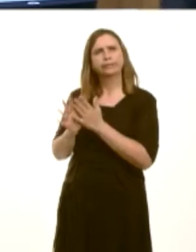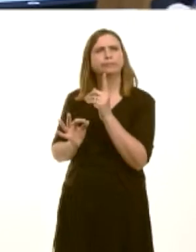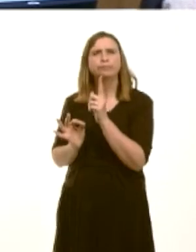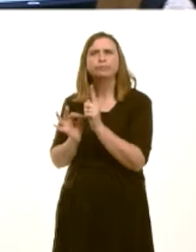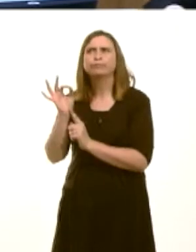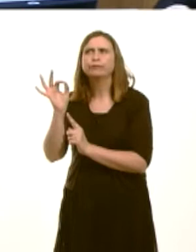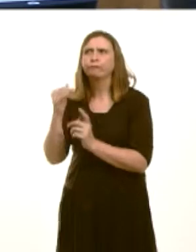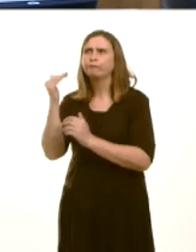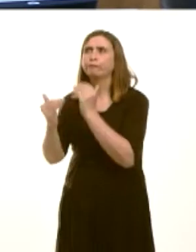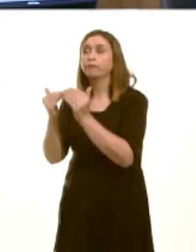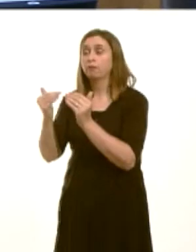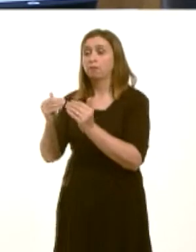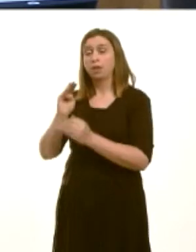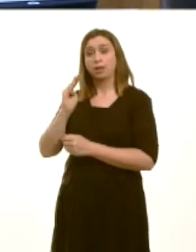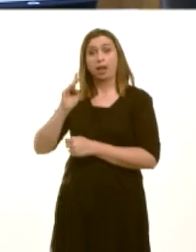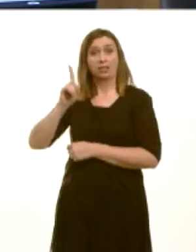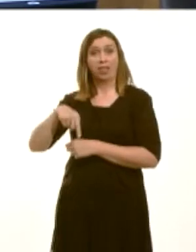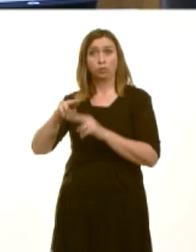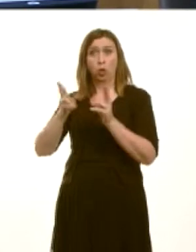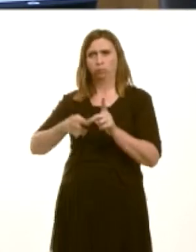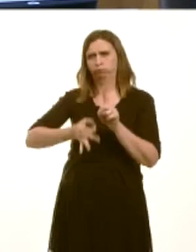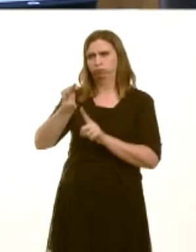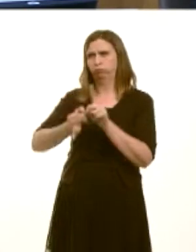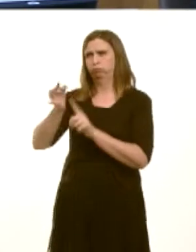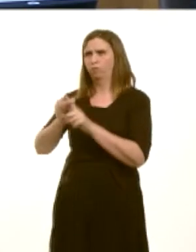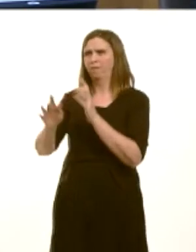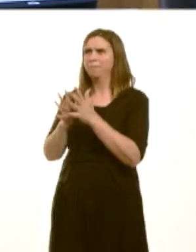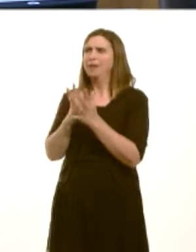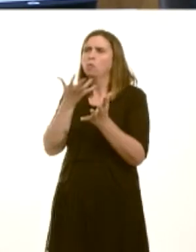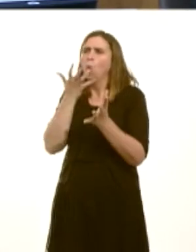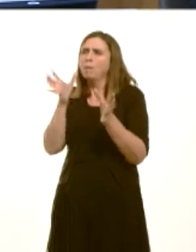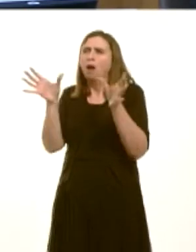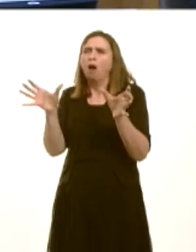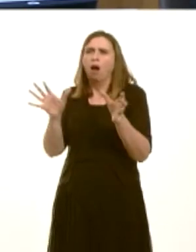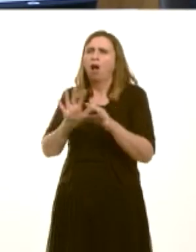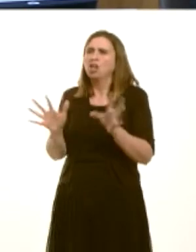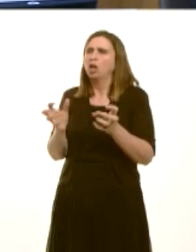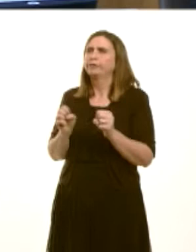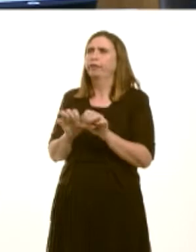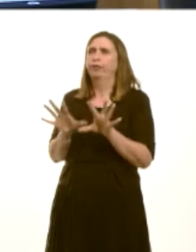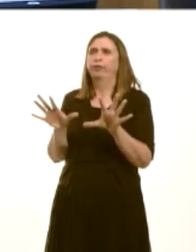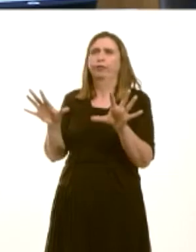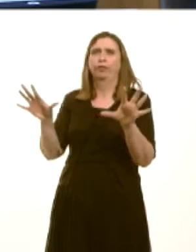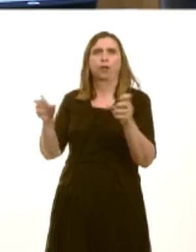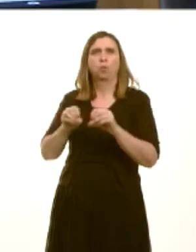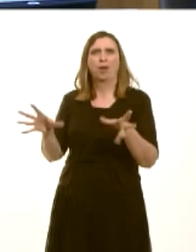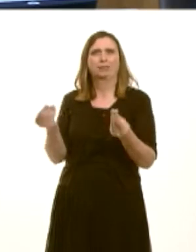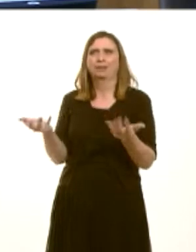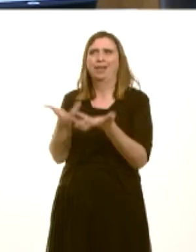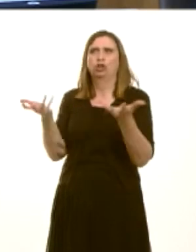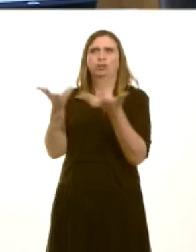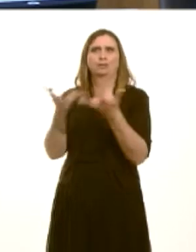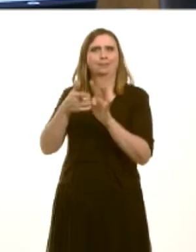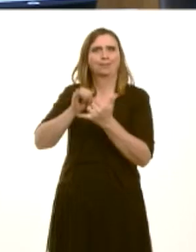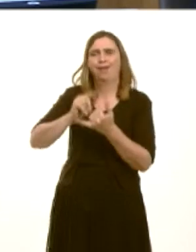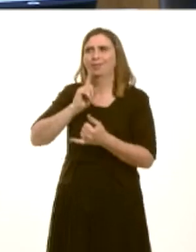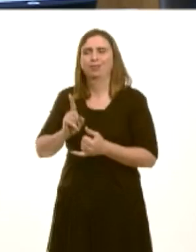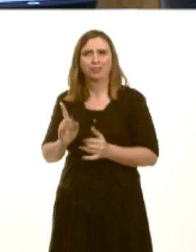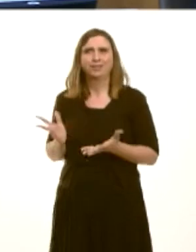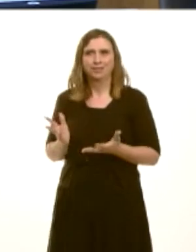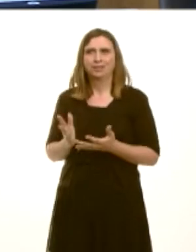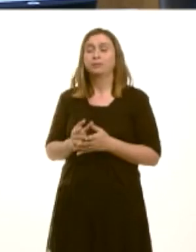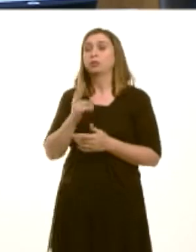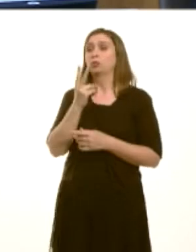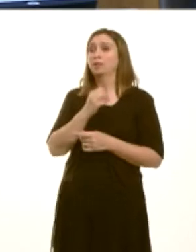ac, yn Ùl y ffigurau ar gyfer 2014-15, mae 8,000 o gartrefi pellach wedi cael eu gwella.